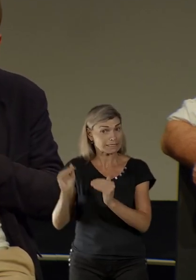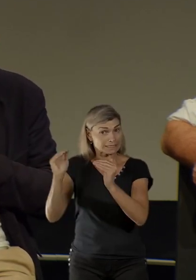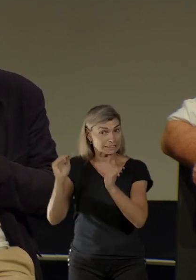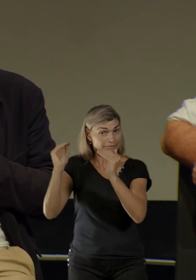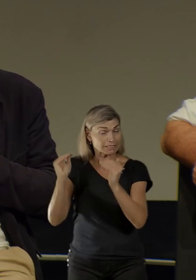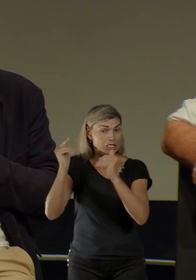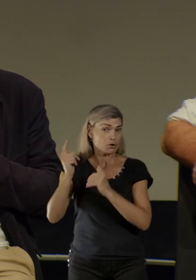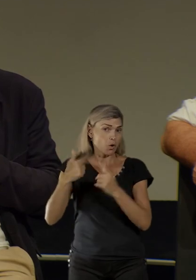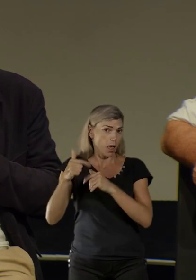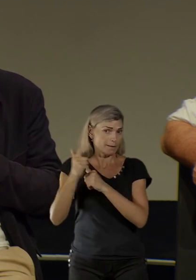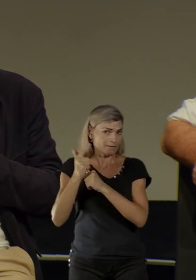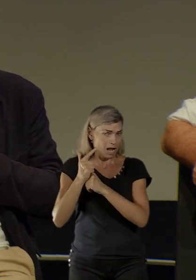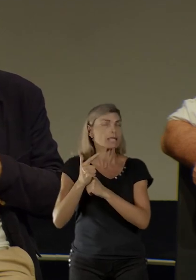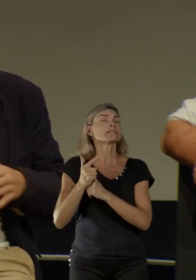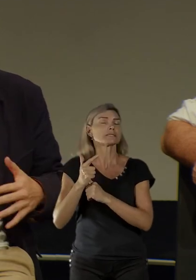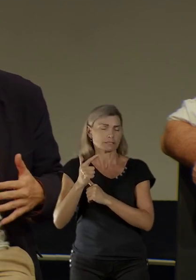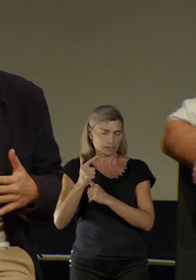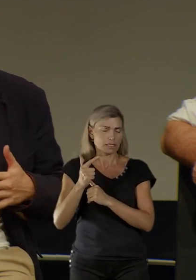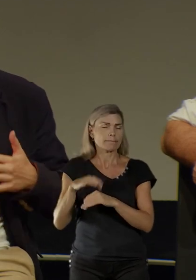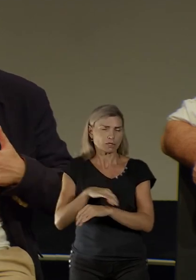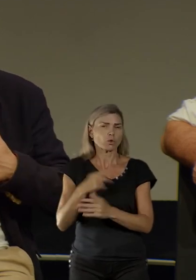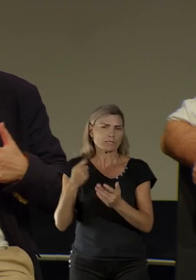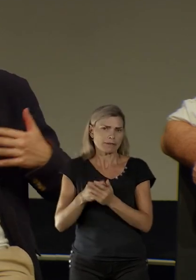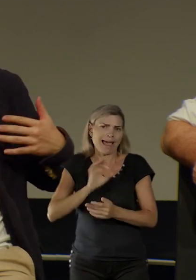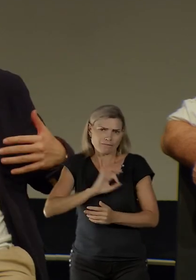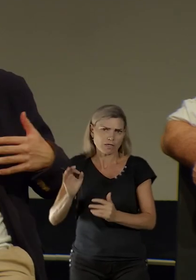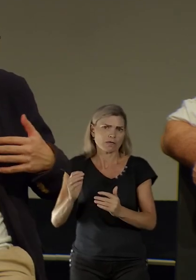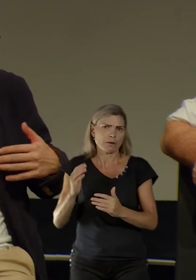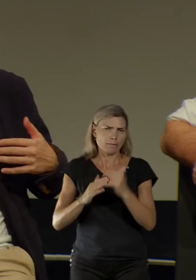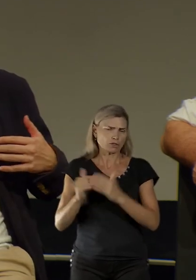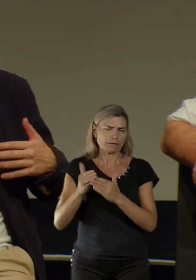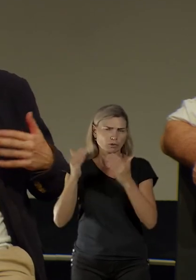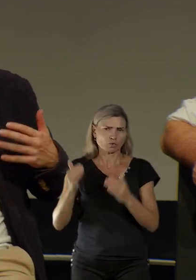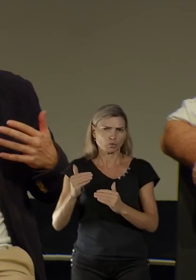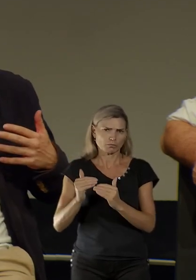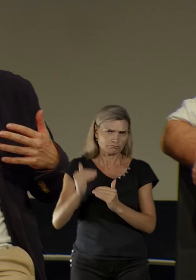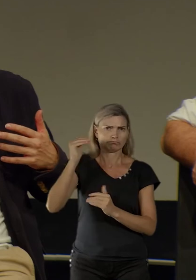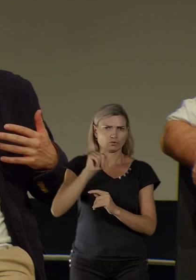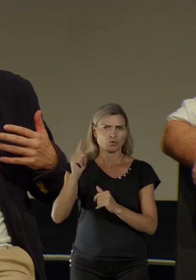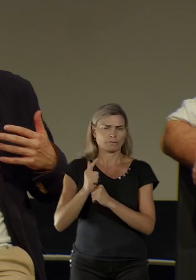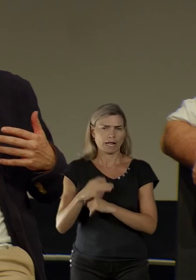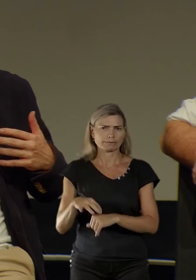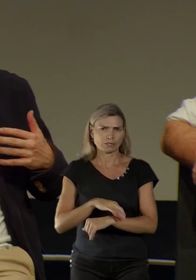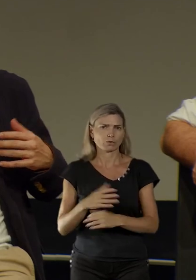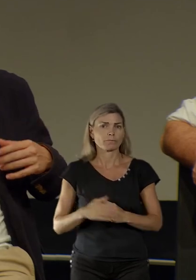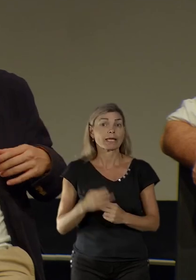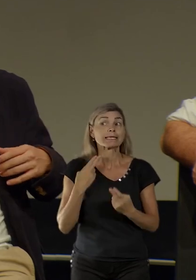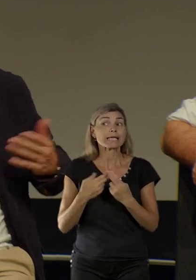čemu Metropolitní plán říká hladina věží. Ale přesnější by pro tu debatu, co dneska vedeme, bylo možná to slovo dominanta.